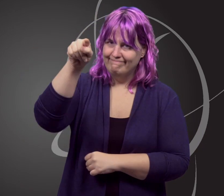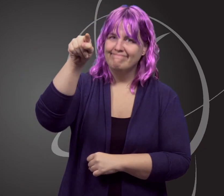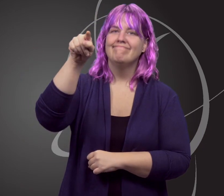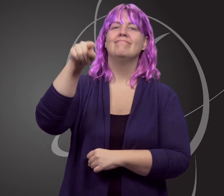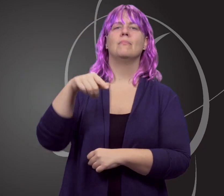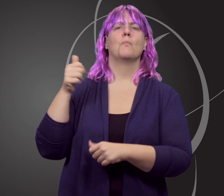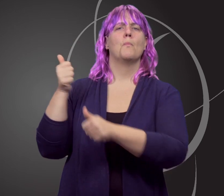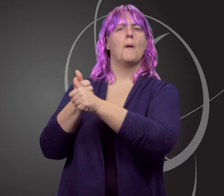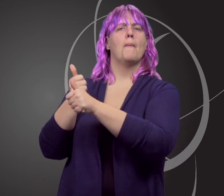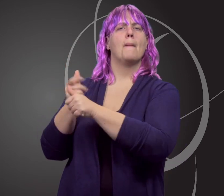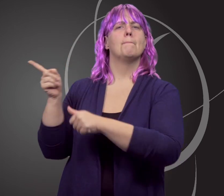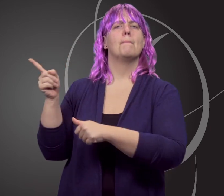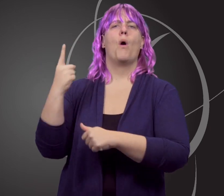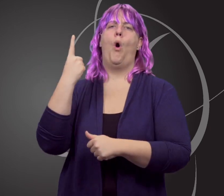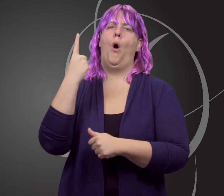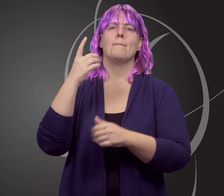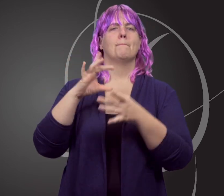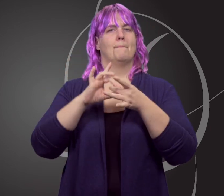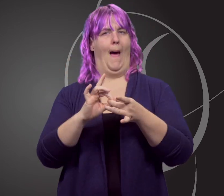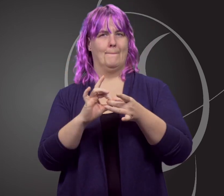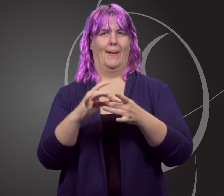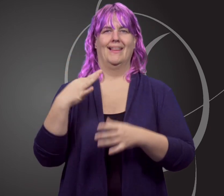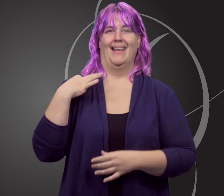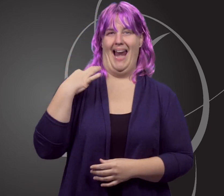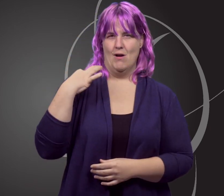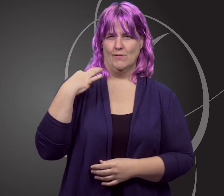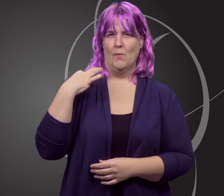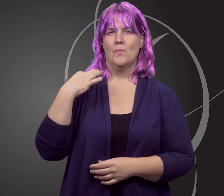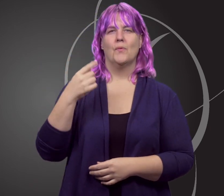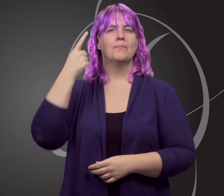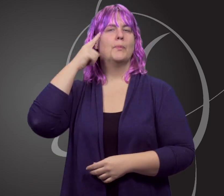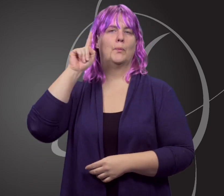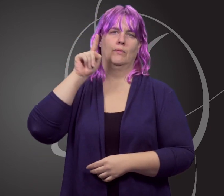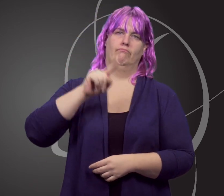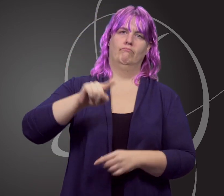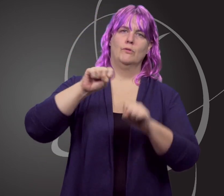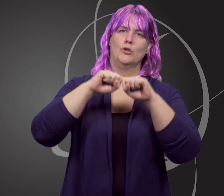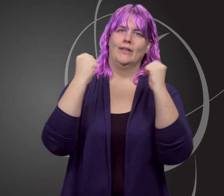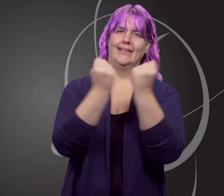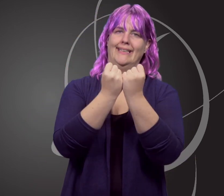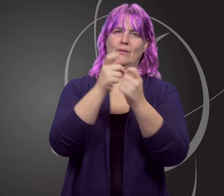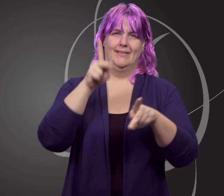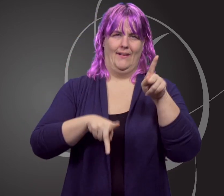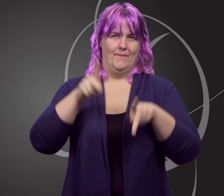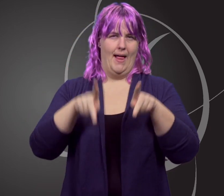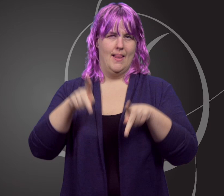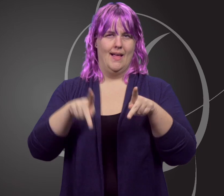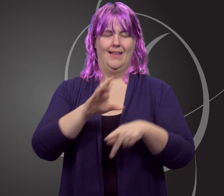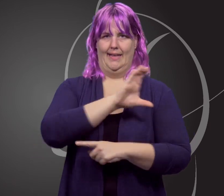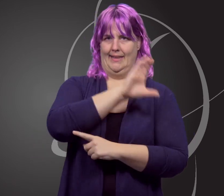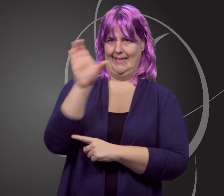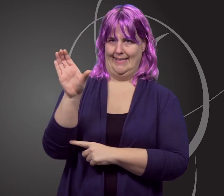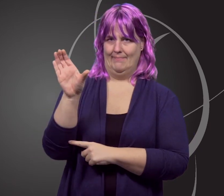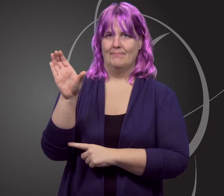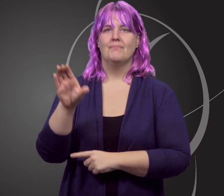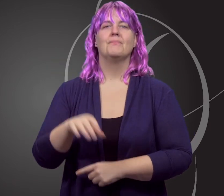y a été en tant que membre de la délégation de la société civile canadienne.